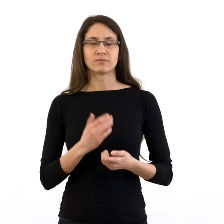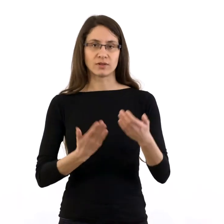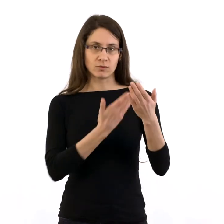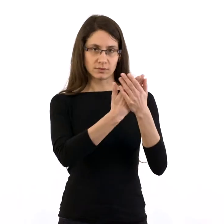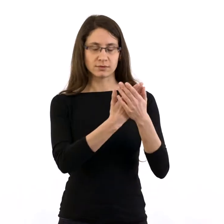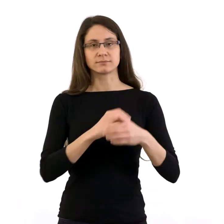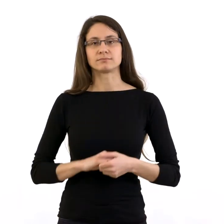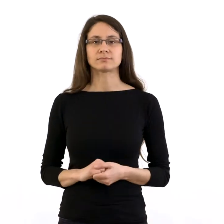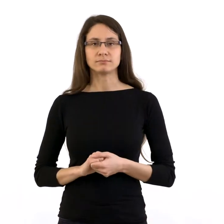1. Złożenie wniosku